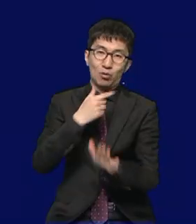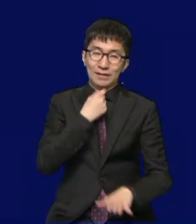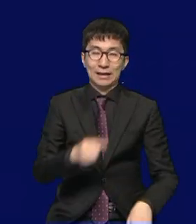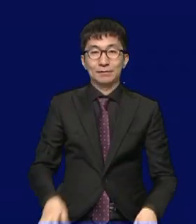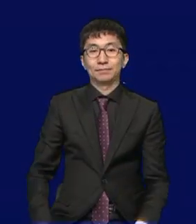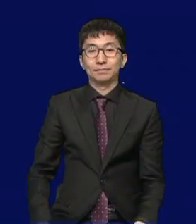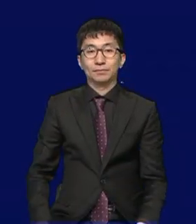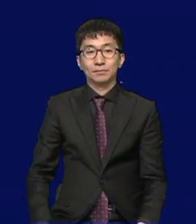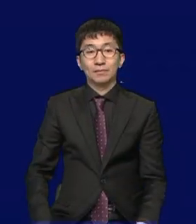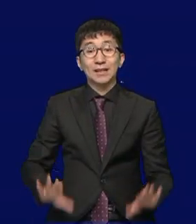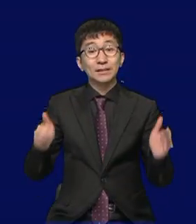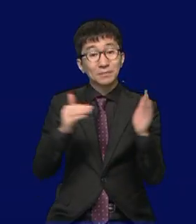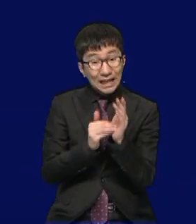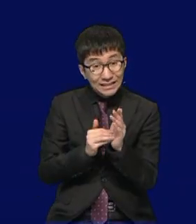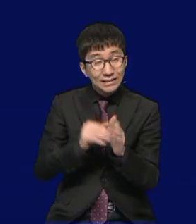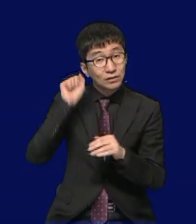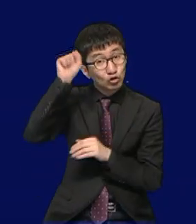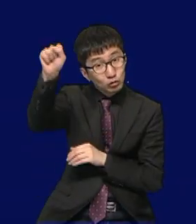(기자) 지금까지 출마 선언을 했거나